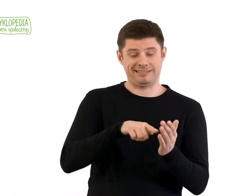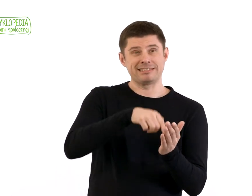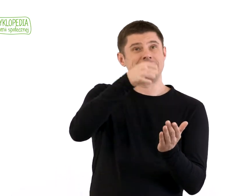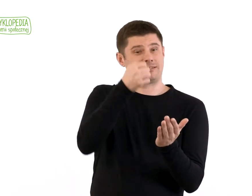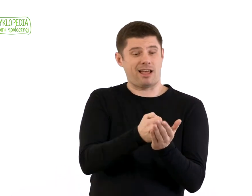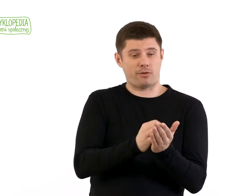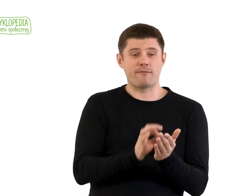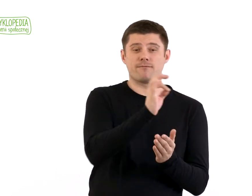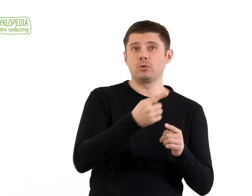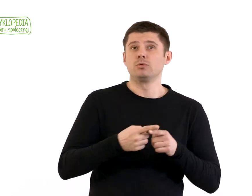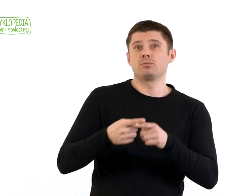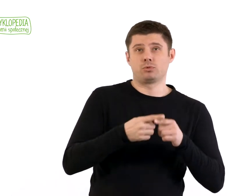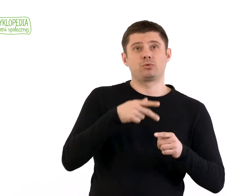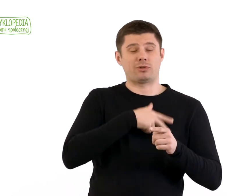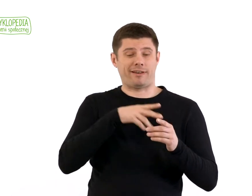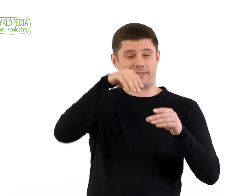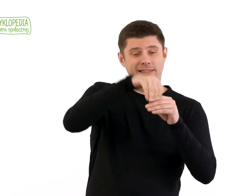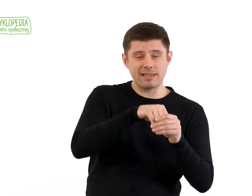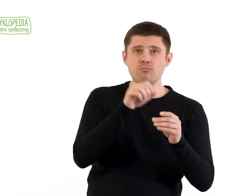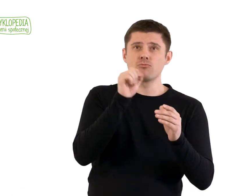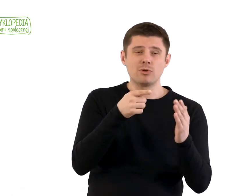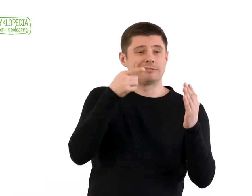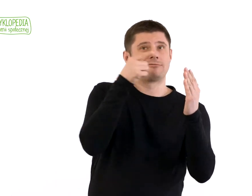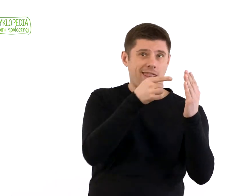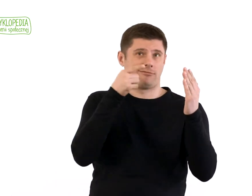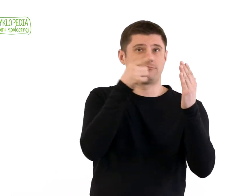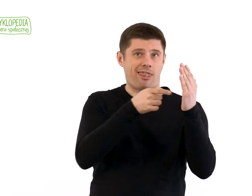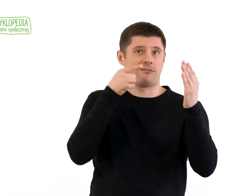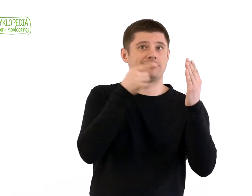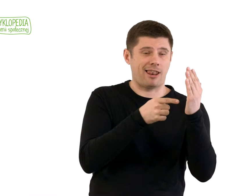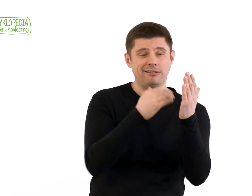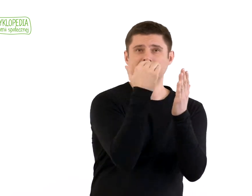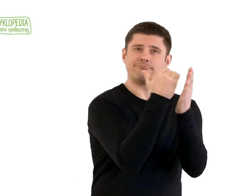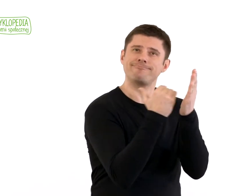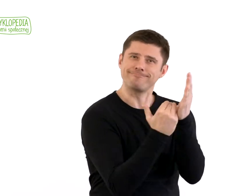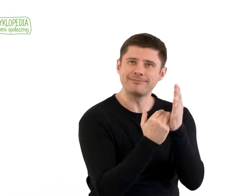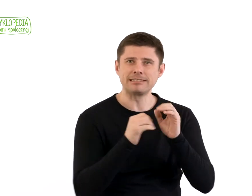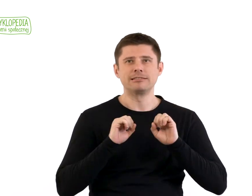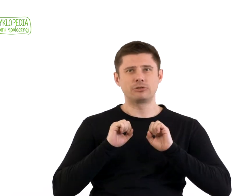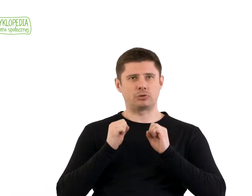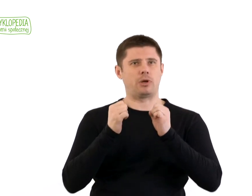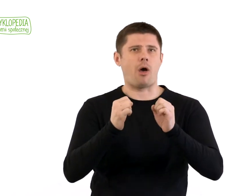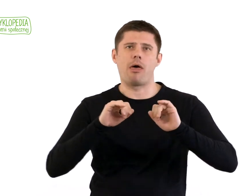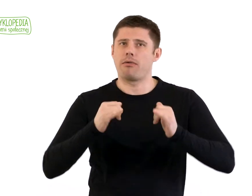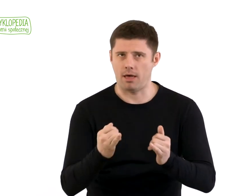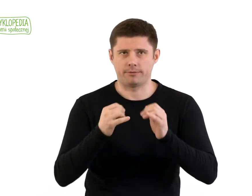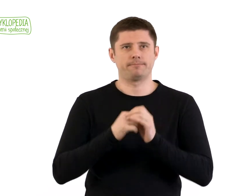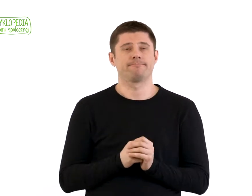Statut spółdzielni określa cele i zasady funkcjonowania tworzonej spółdzielni.